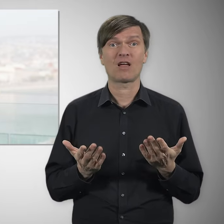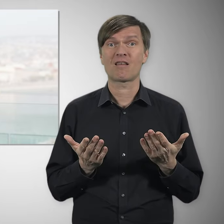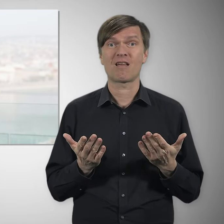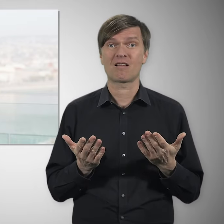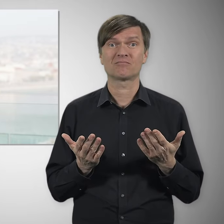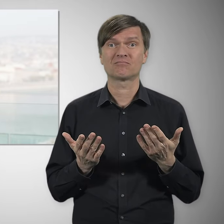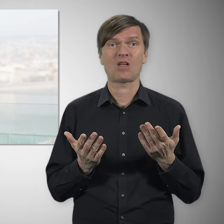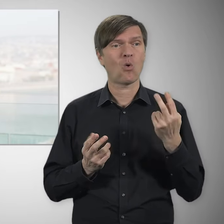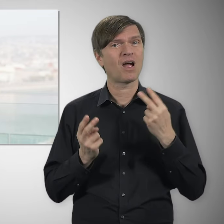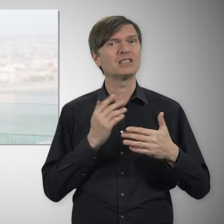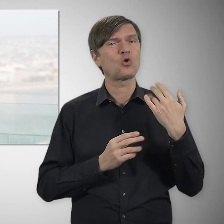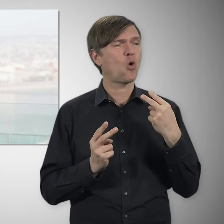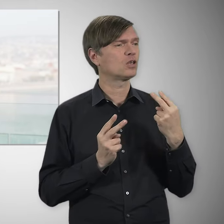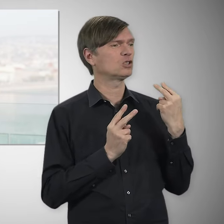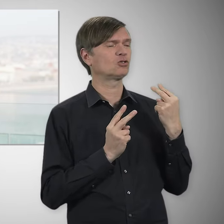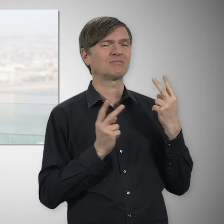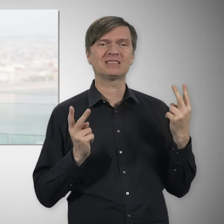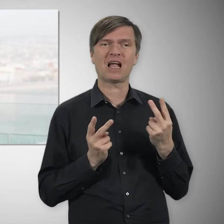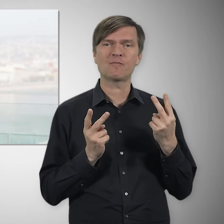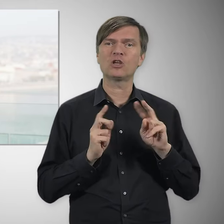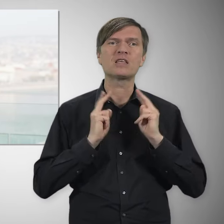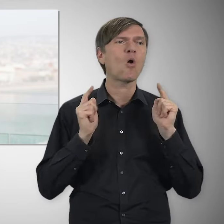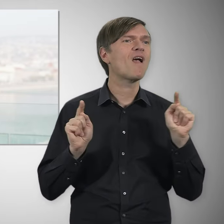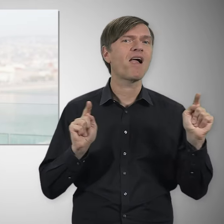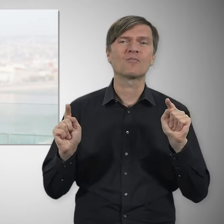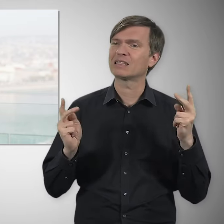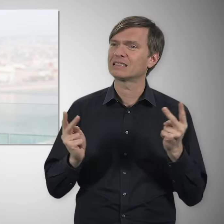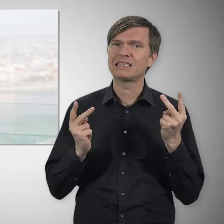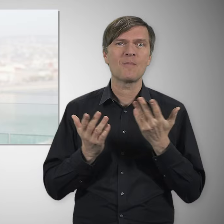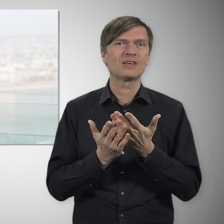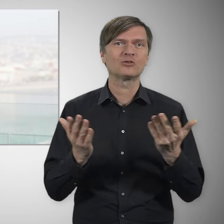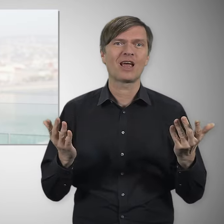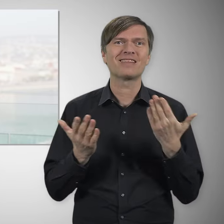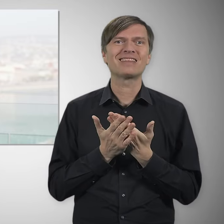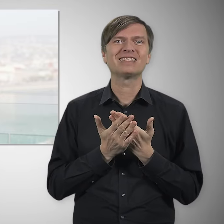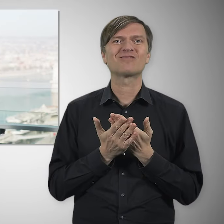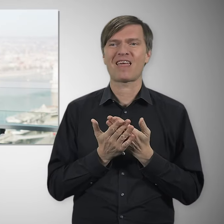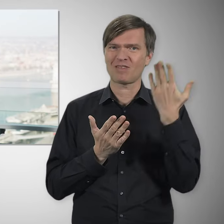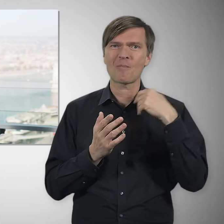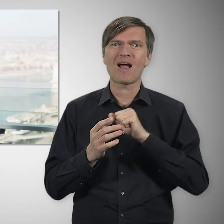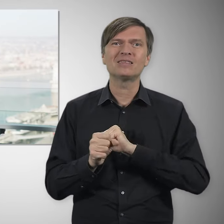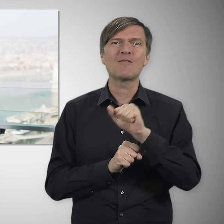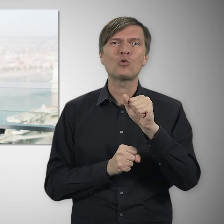nicht selbstverständlich ist, zeigt der Blick in unsere Geschichte und in die Welt um uns herum. Deshalb ist die Botschaft